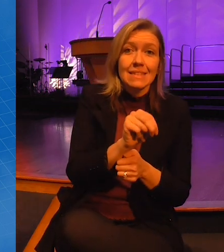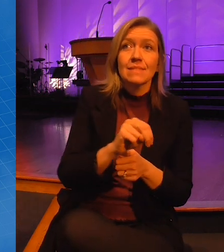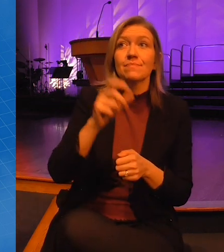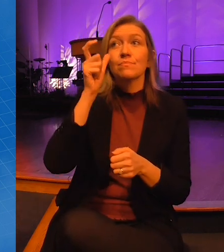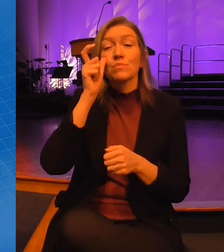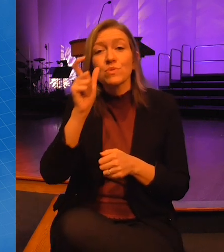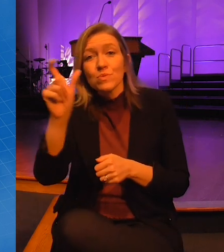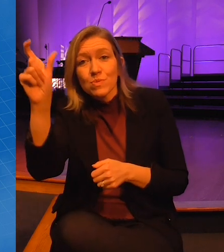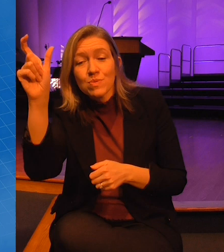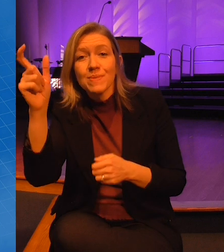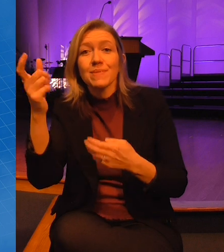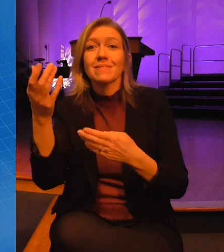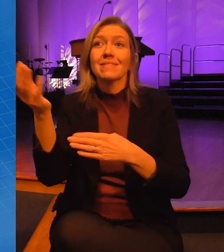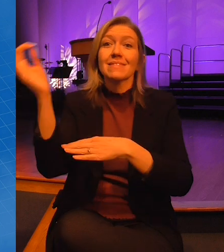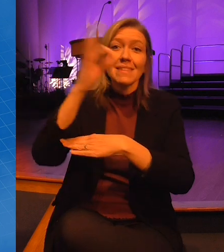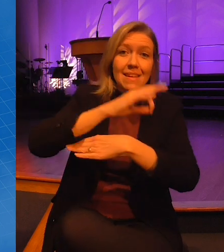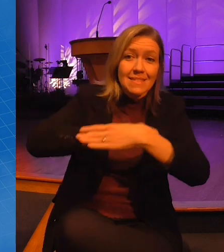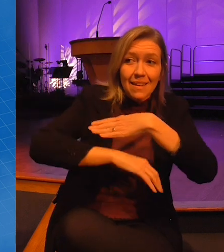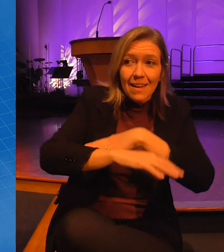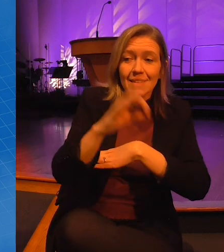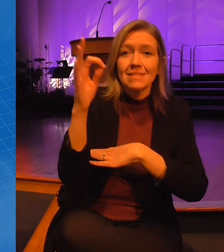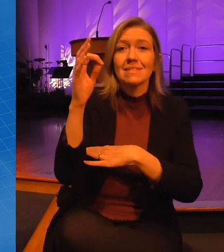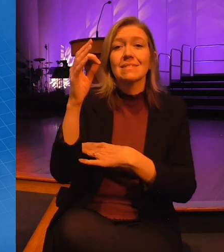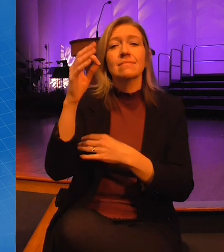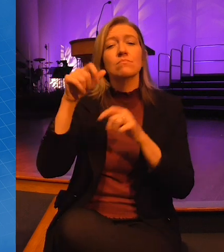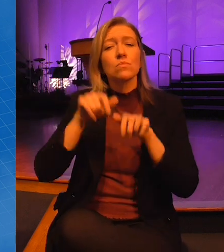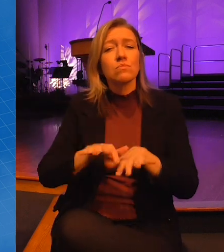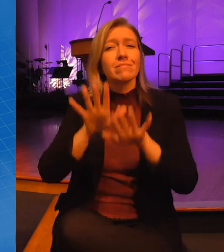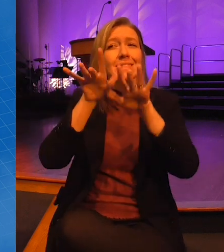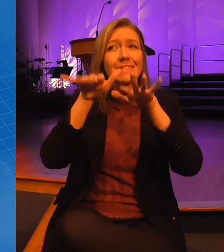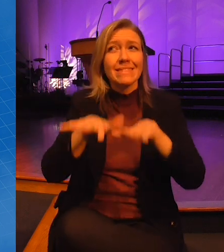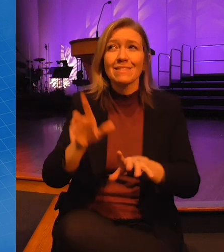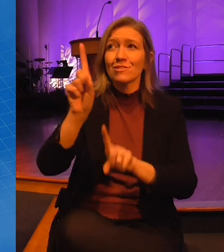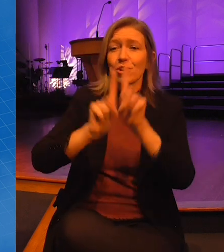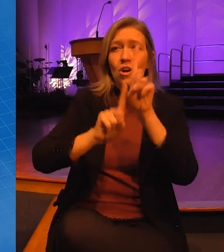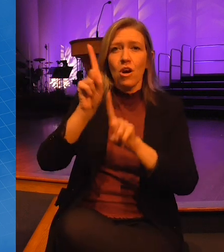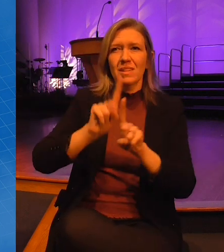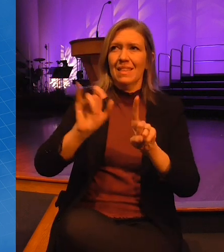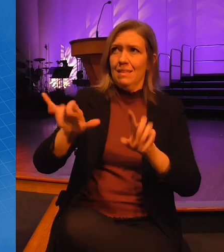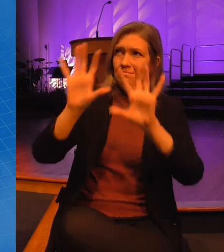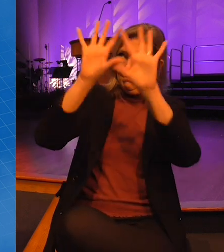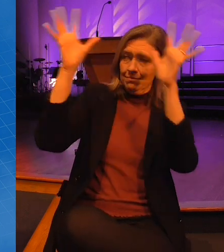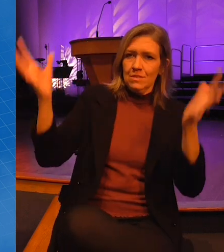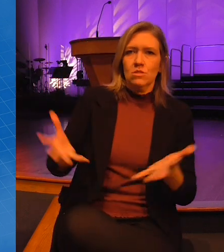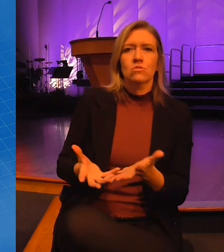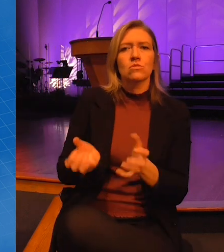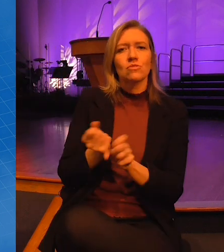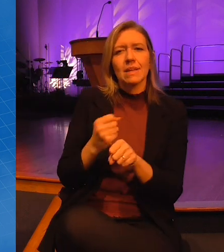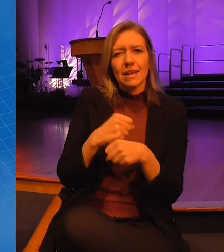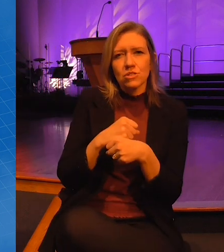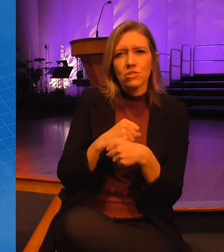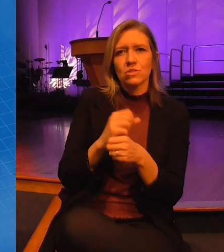movimientos de mares y estrellas somos parte de la historia de la creación sujeto a todas sus leyes y